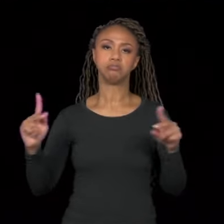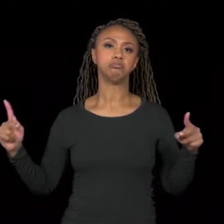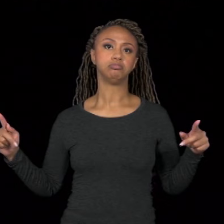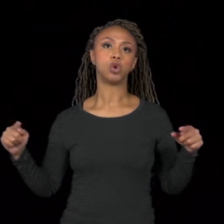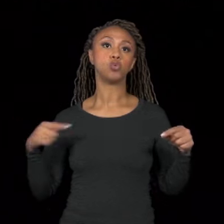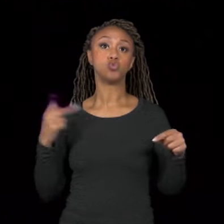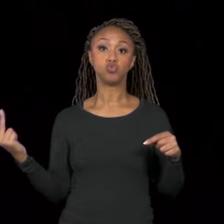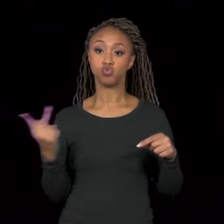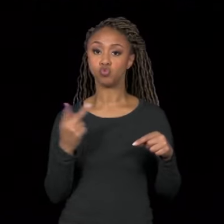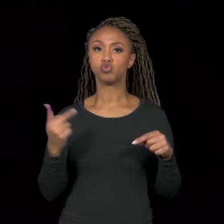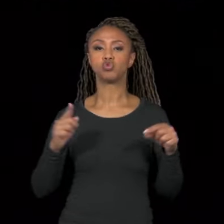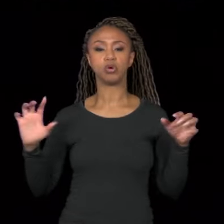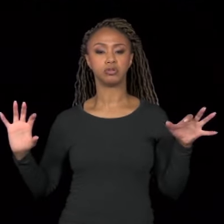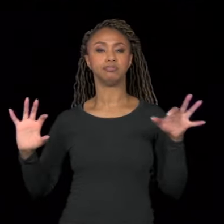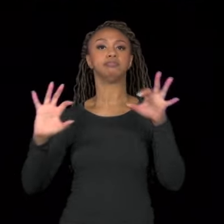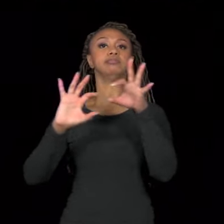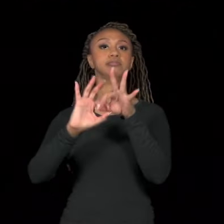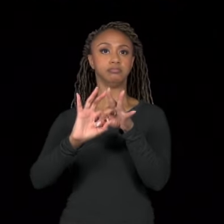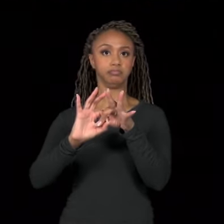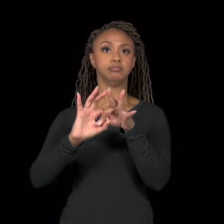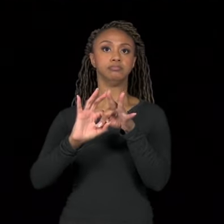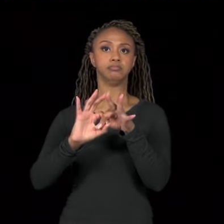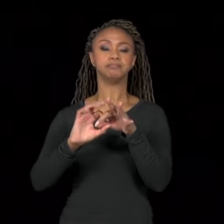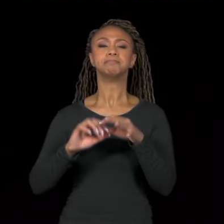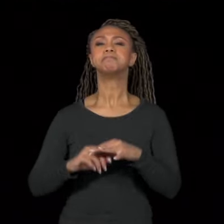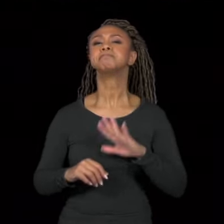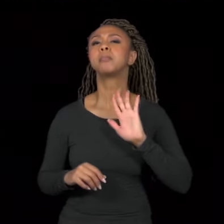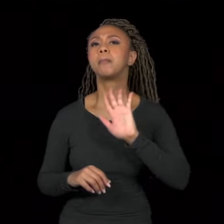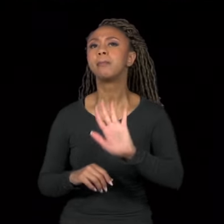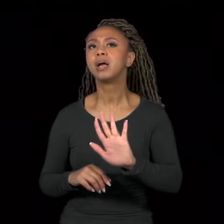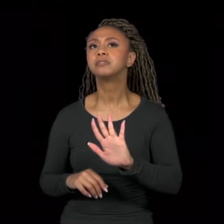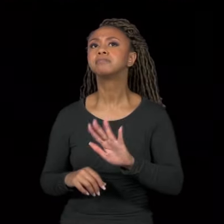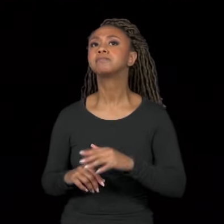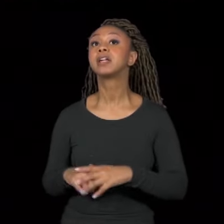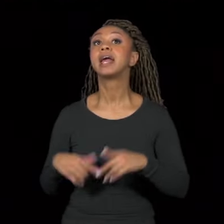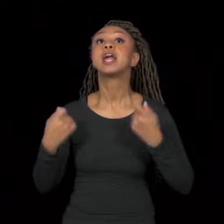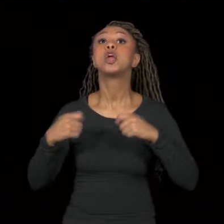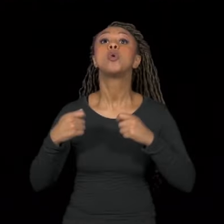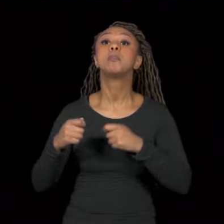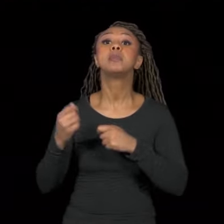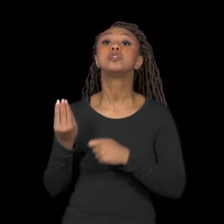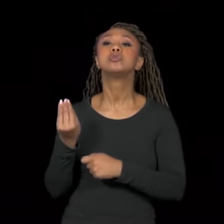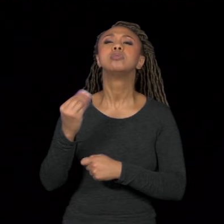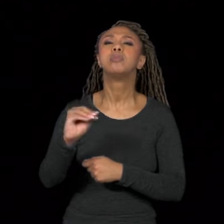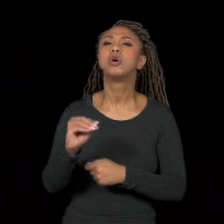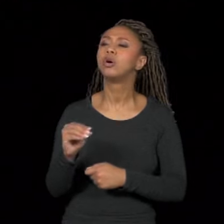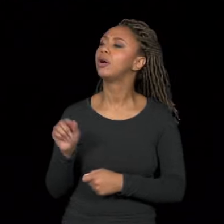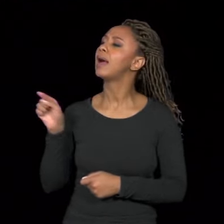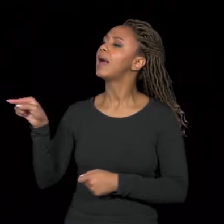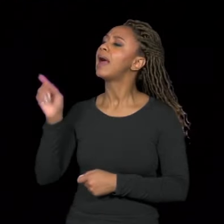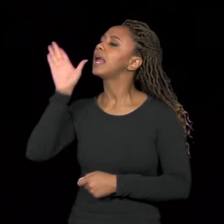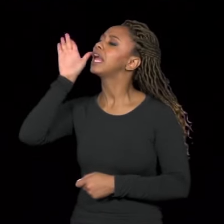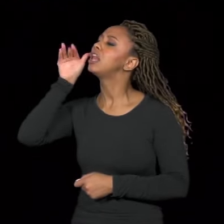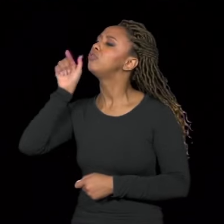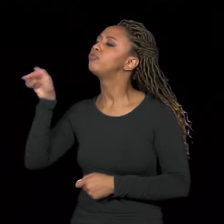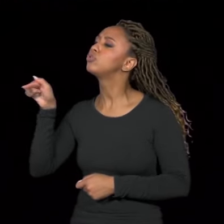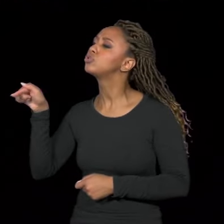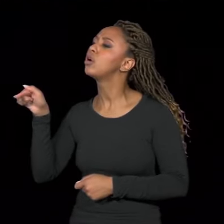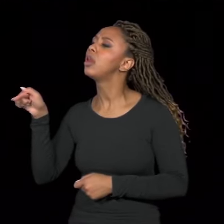GERENCIADO POR UM FUNCIONÁRIO. E EU PRECISO ESTABELECER AQUI A DATA DE INÍCIO, QUANDO QUE AQUELE FUNCIONÁRIO PASSOU A GERENCIAR AQUELE